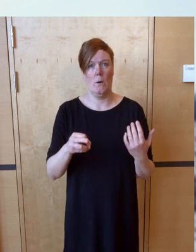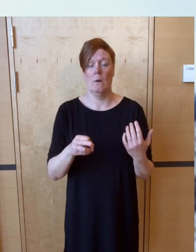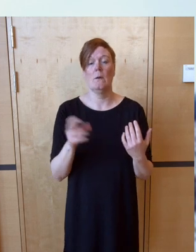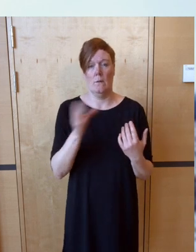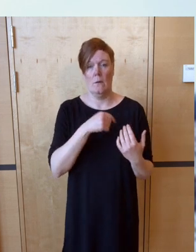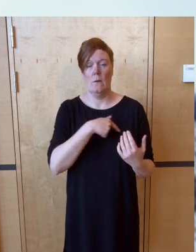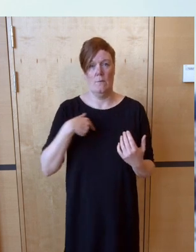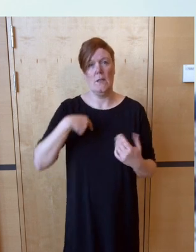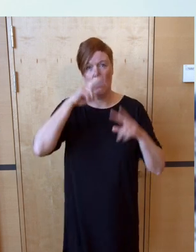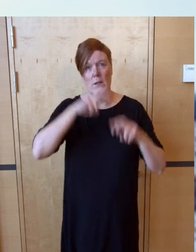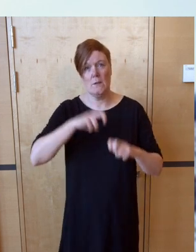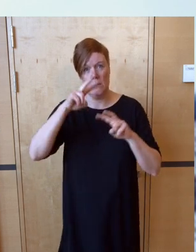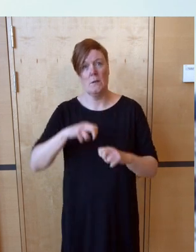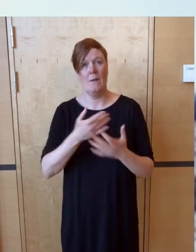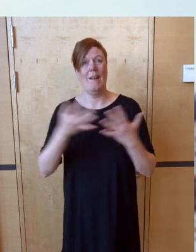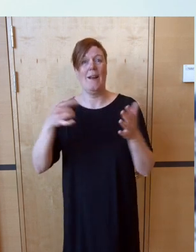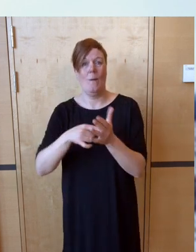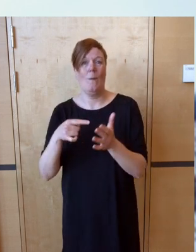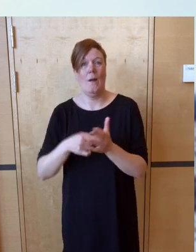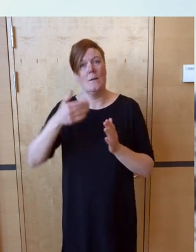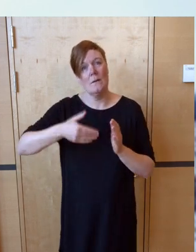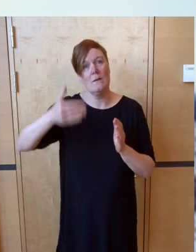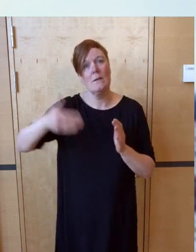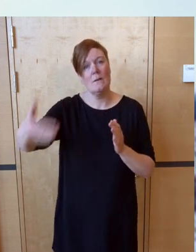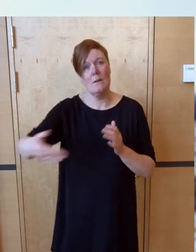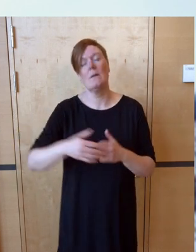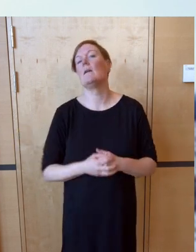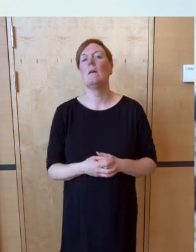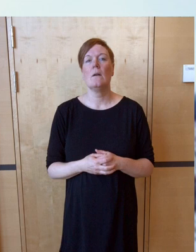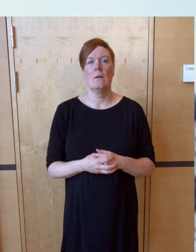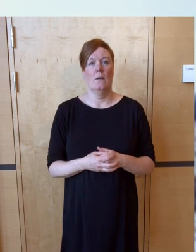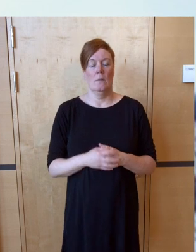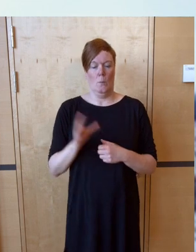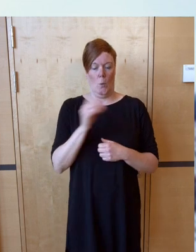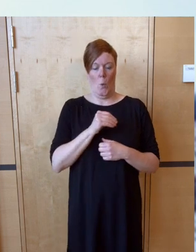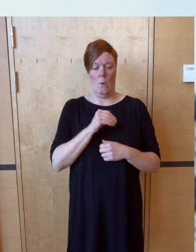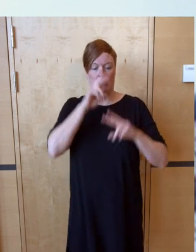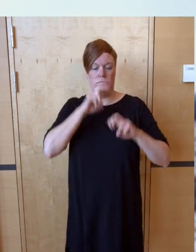En del rapportering till fullmäktige så snart Vi har framme någonting så att jag trodde på